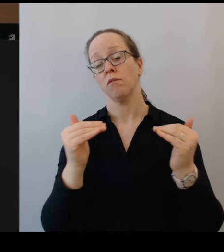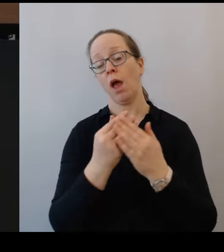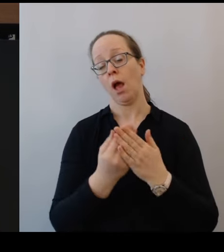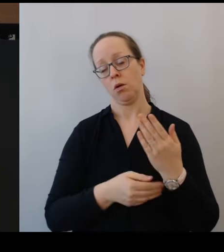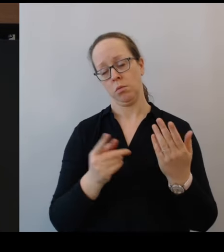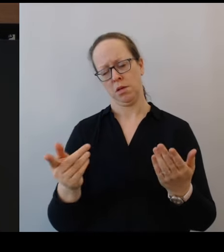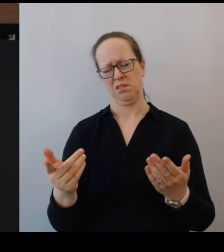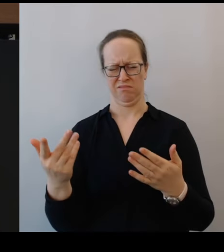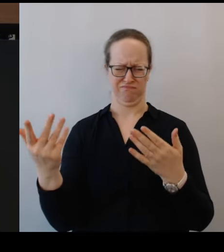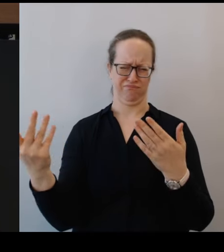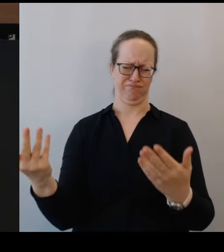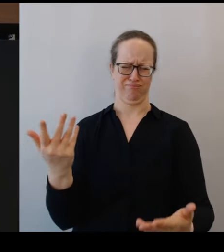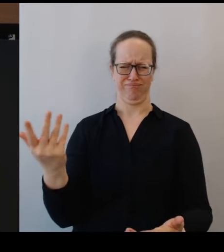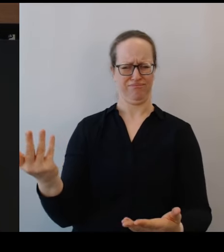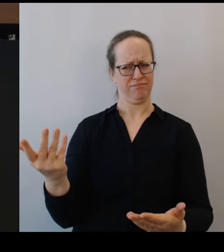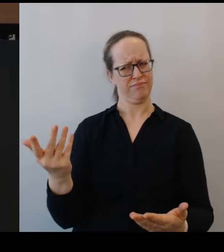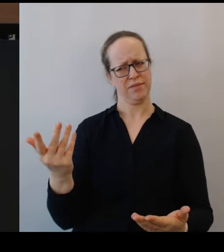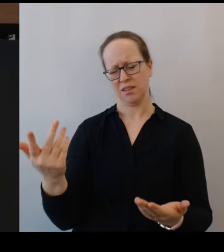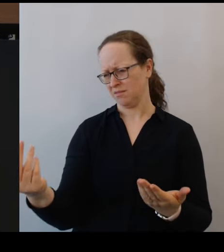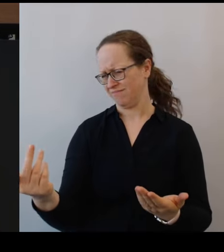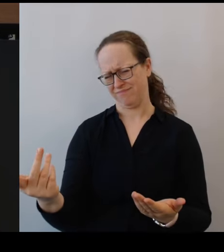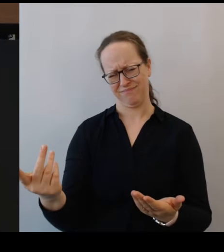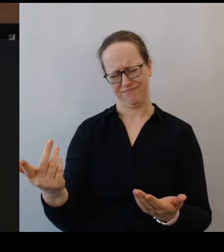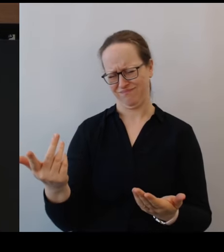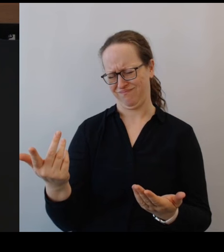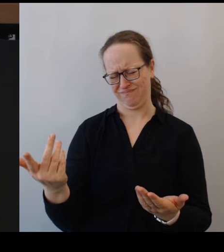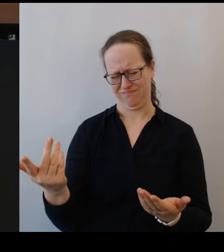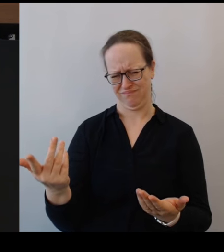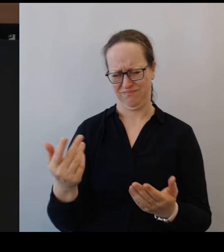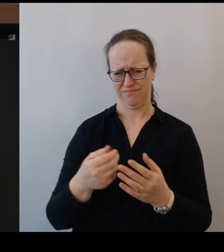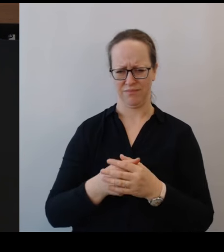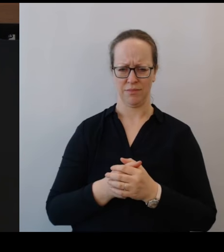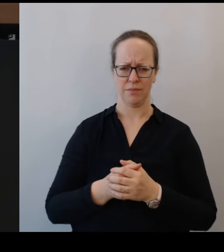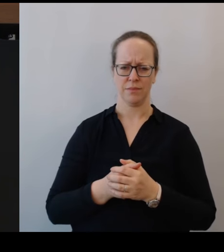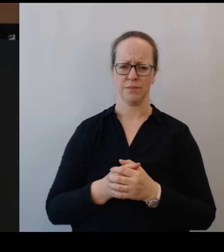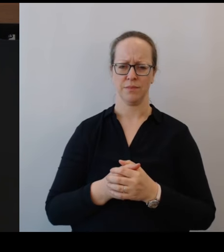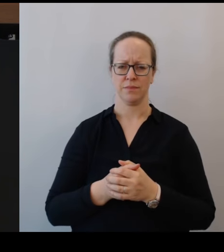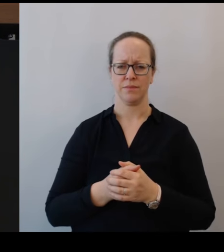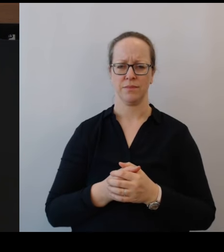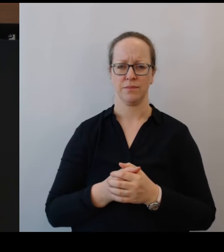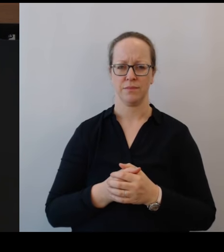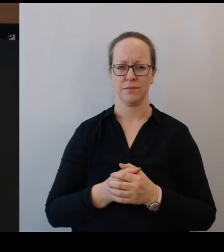Und gerade wurde es ja auch schon gesagt Es gibt Schätzungen des Berliner Mietervereins.